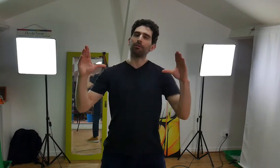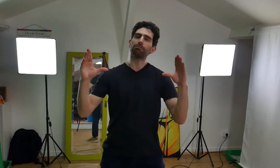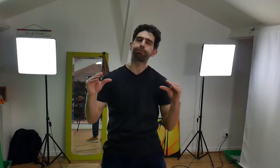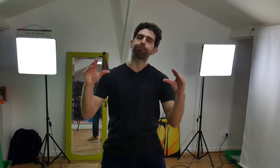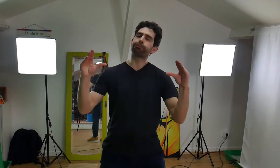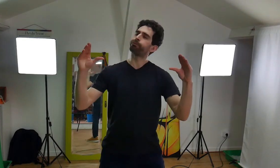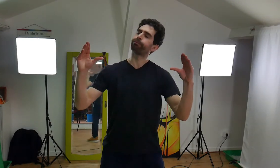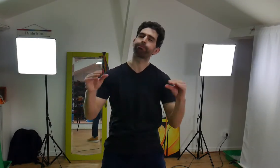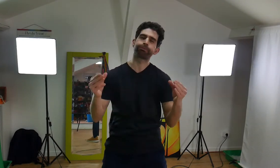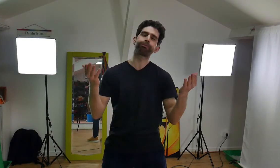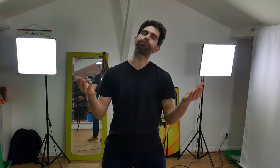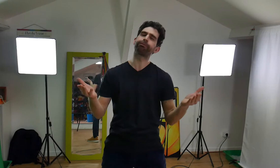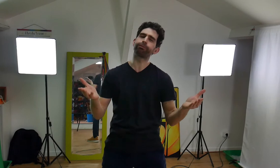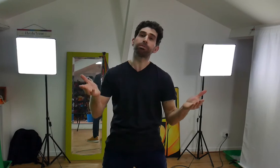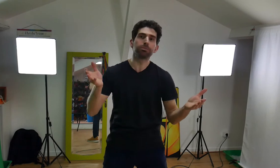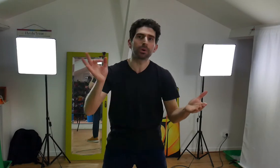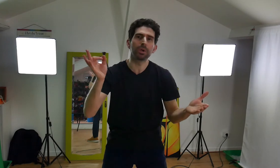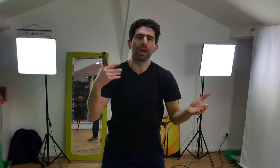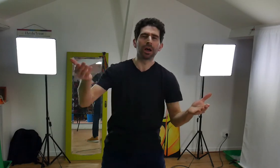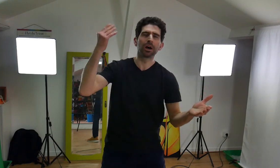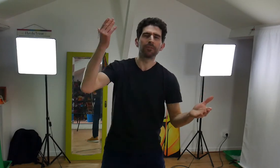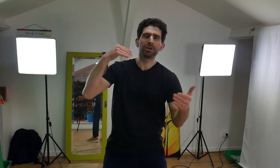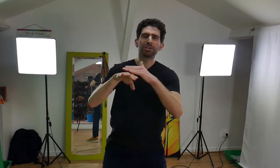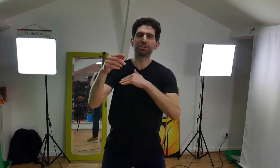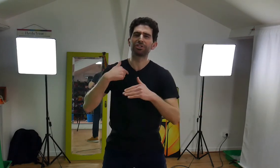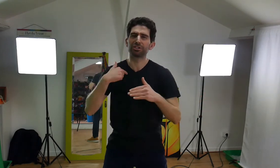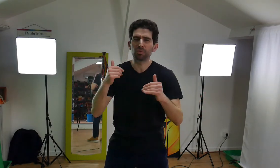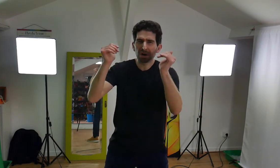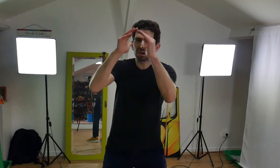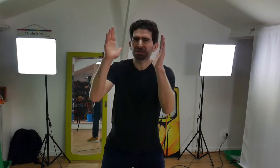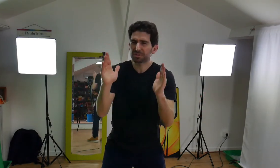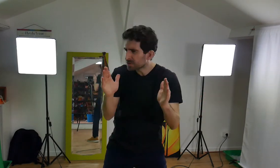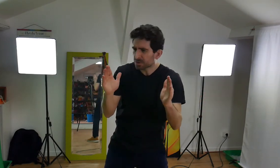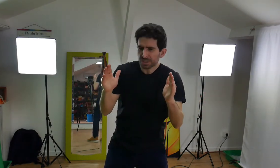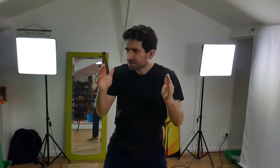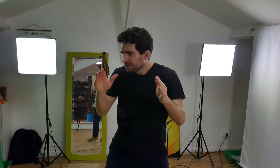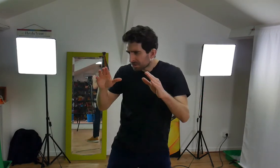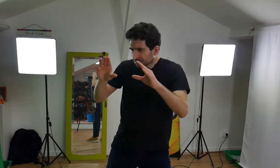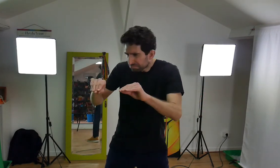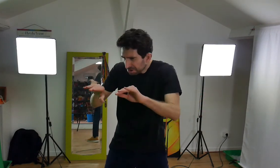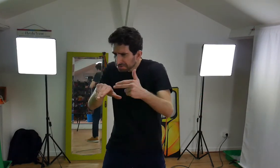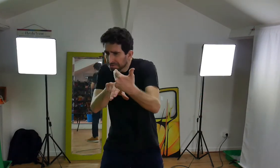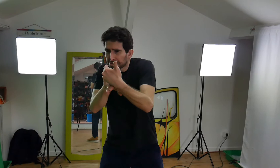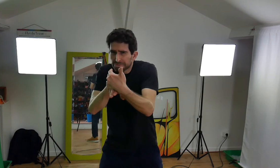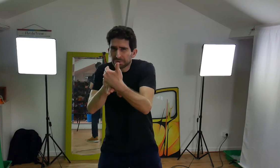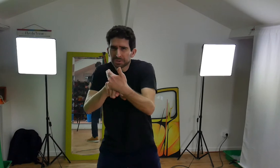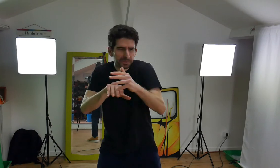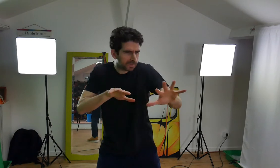C'est confortable maintenant. Ben oui avant, c'était chez moi. Il fallait trouver une place pour me filmer,